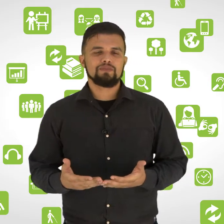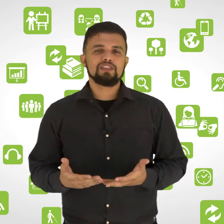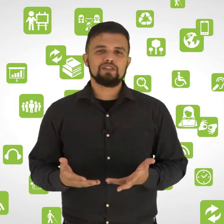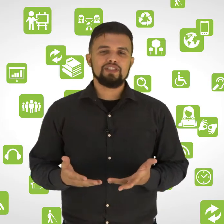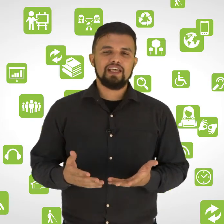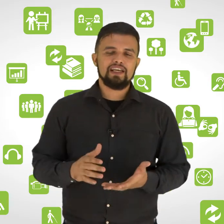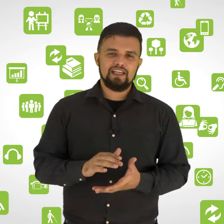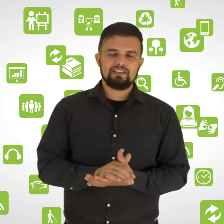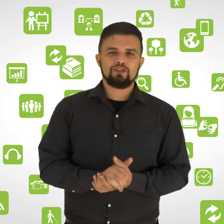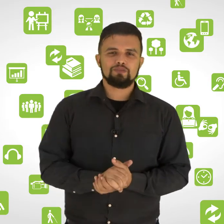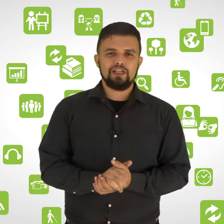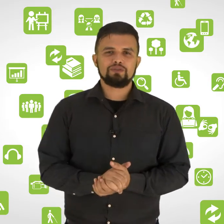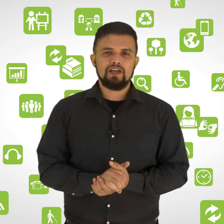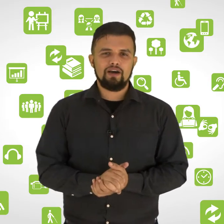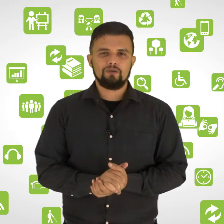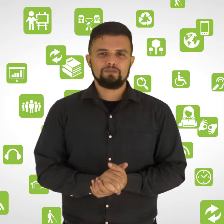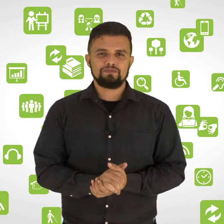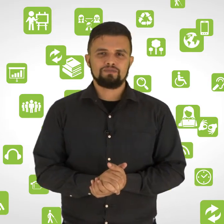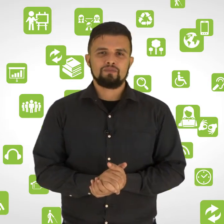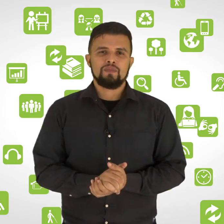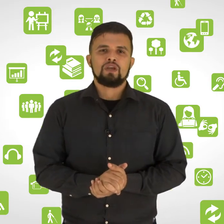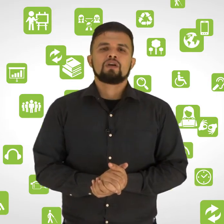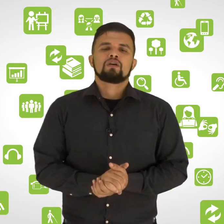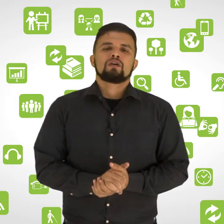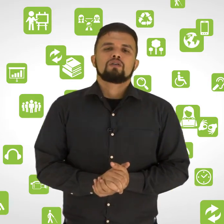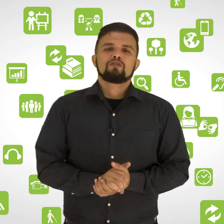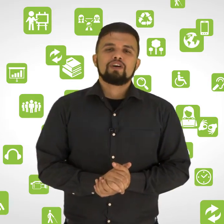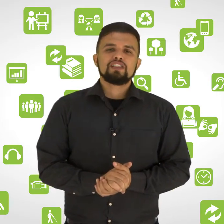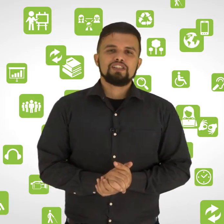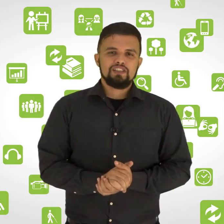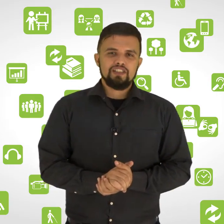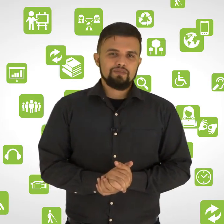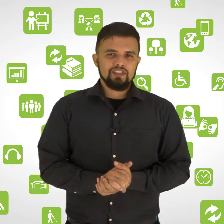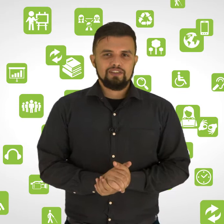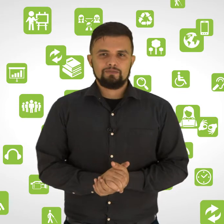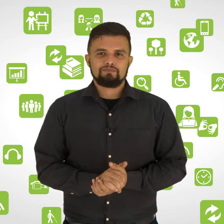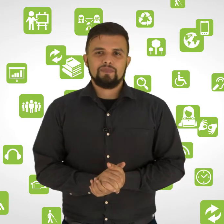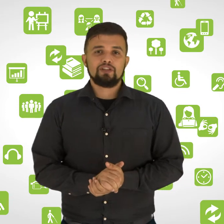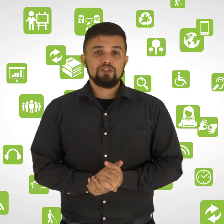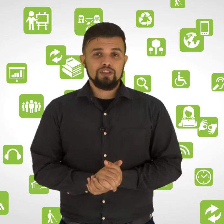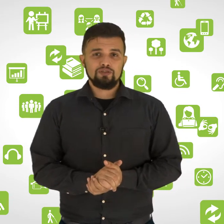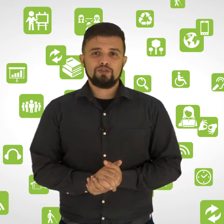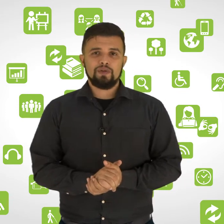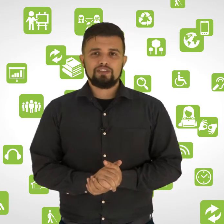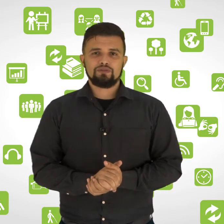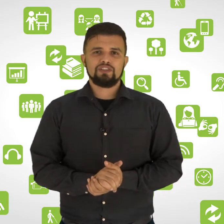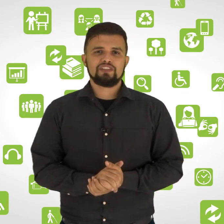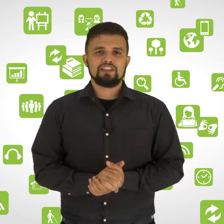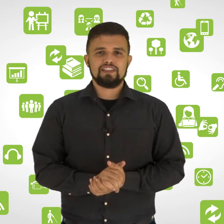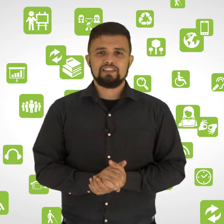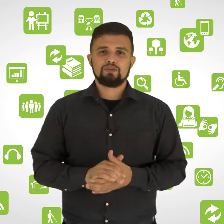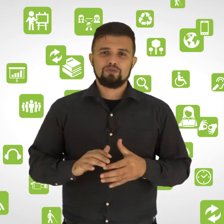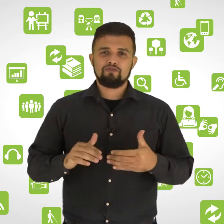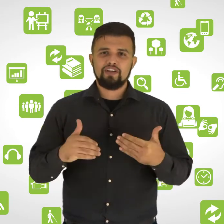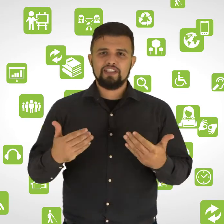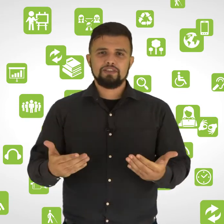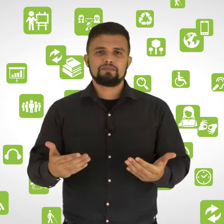e são integradas ao espaço real. O falante de Libras utiliza o espaço de sinalização à sua frente,